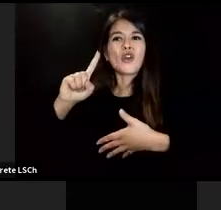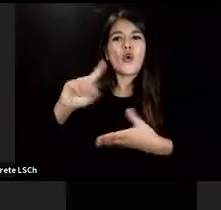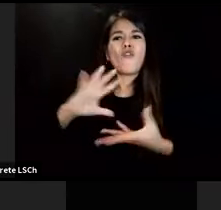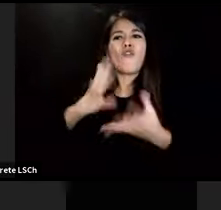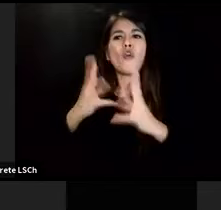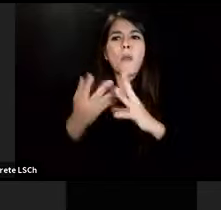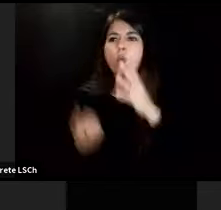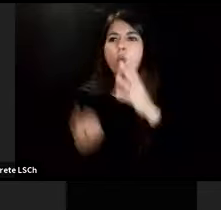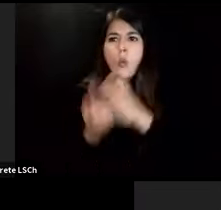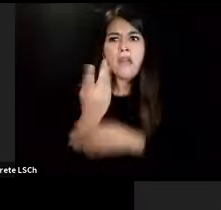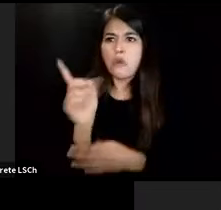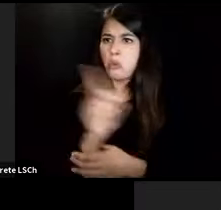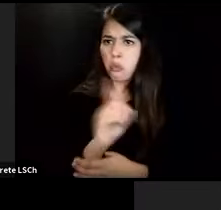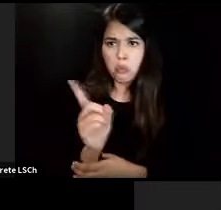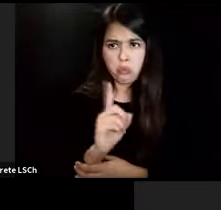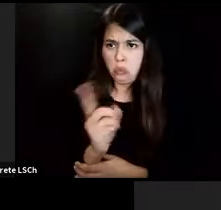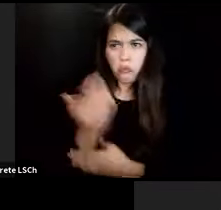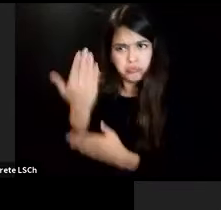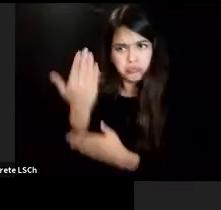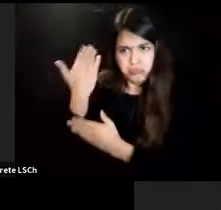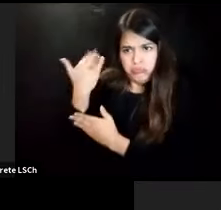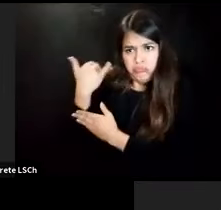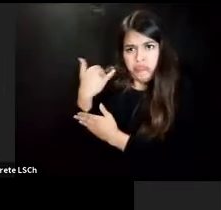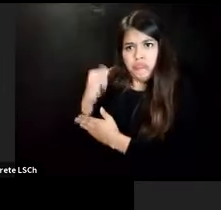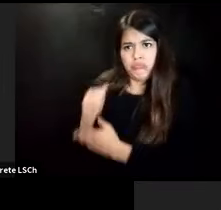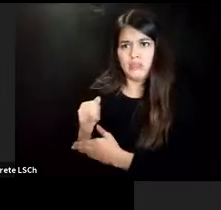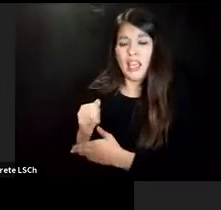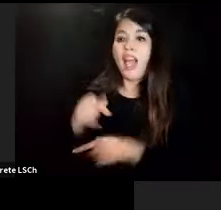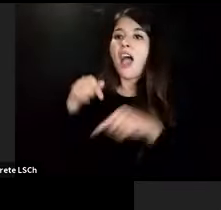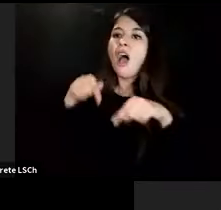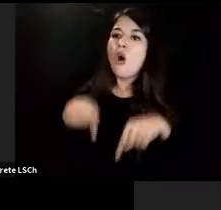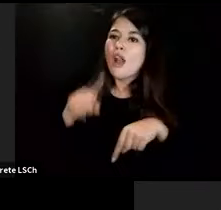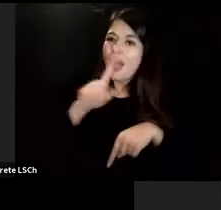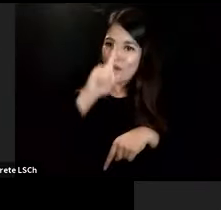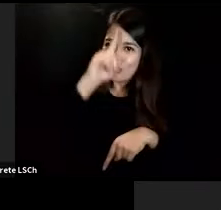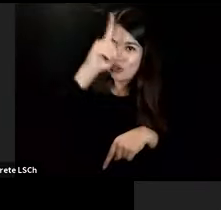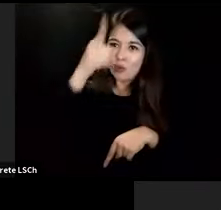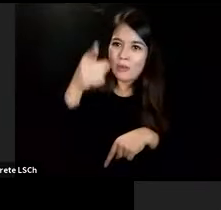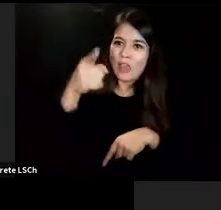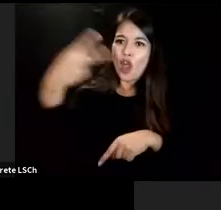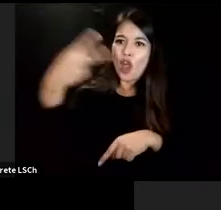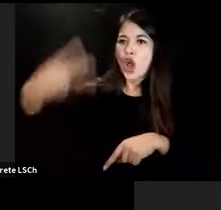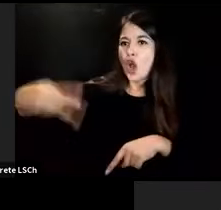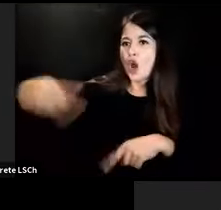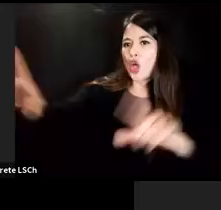Si bien yo creo que ahora nos hemos acostumbrado a escuchar en las noticias o escuchar a gente referirse a los